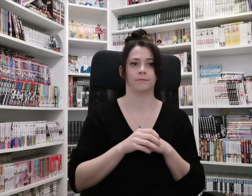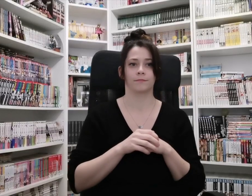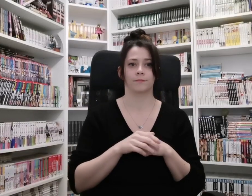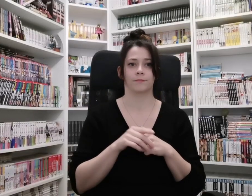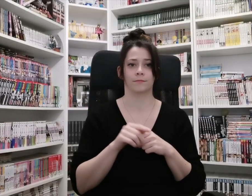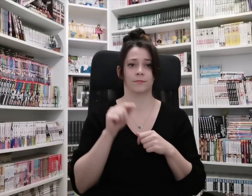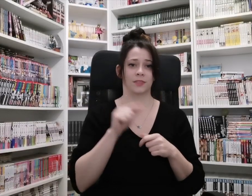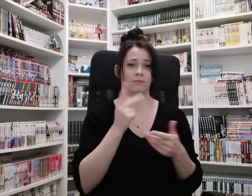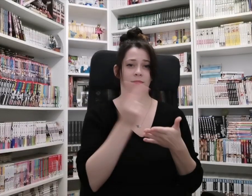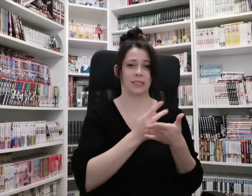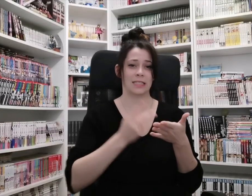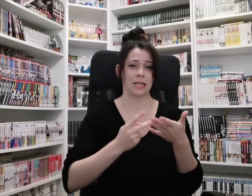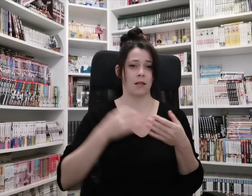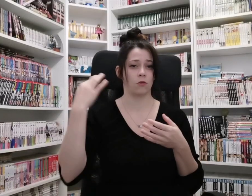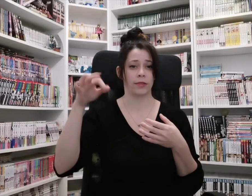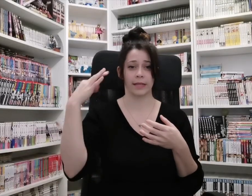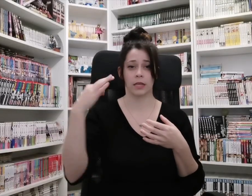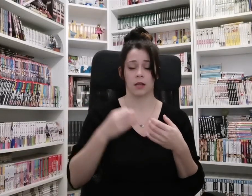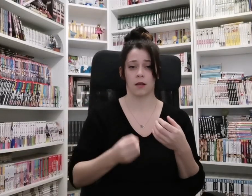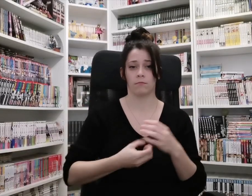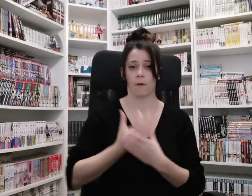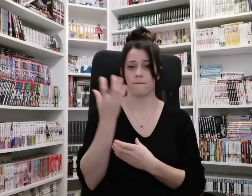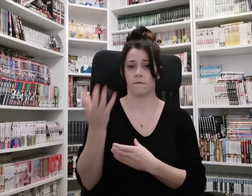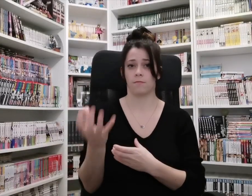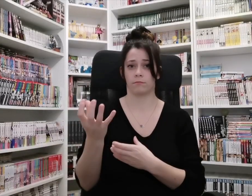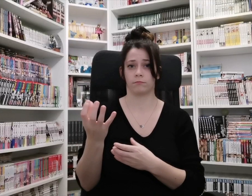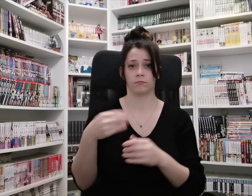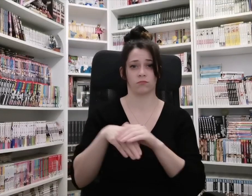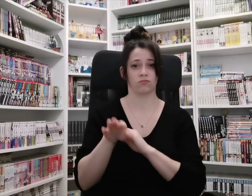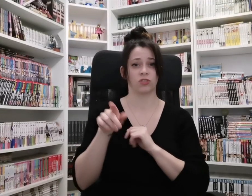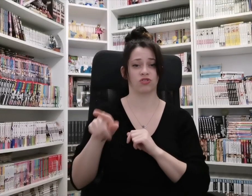…avaient dessiné uniquement des œuvres…